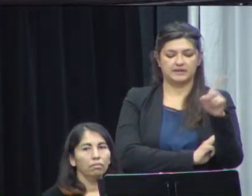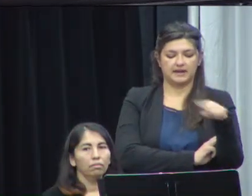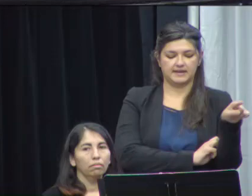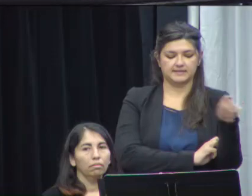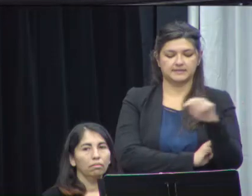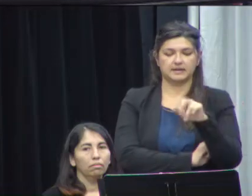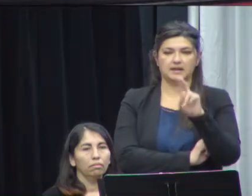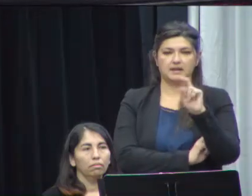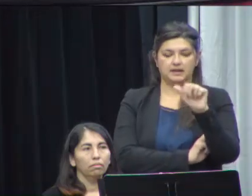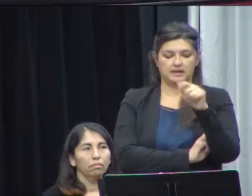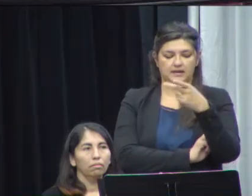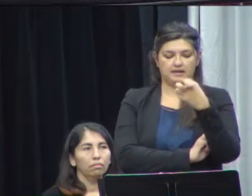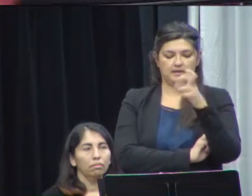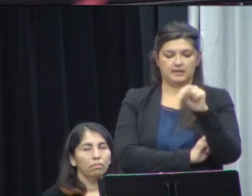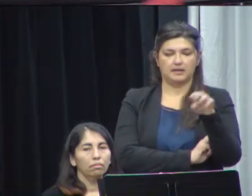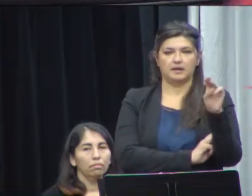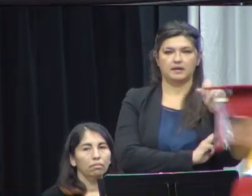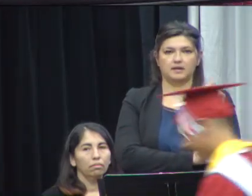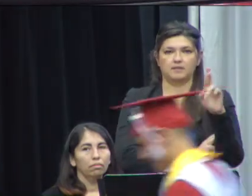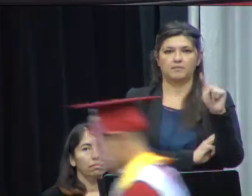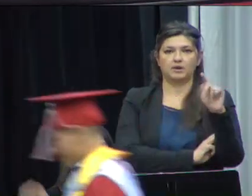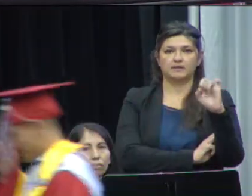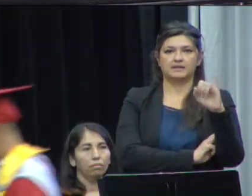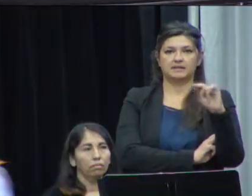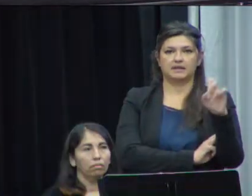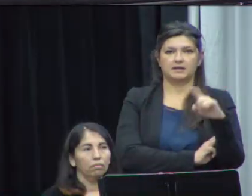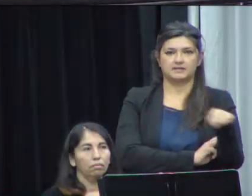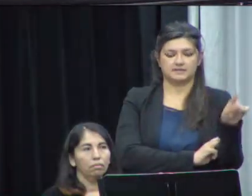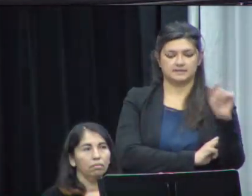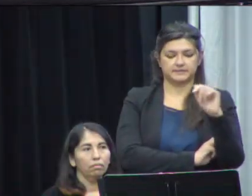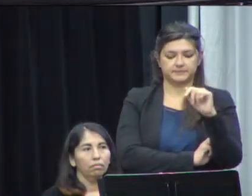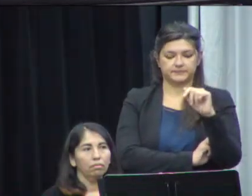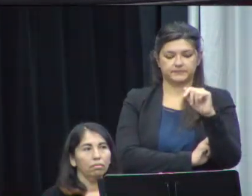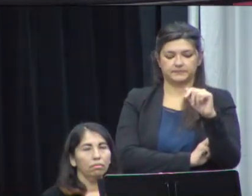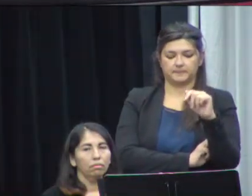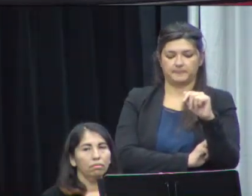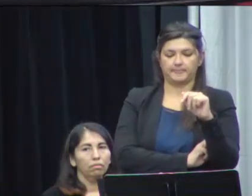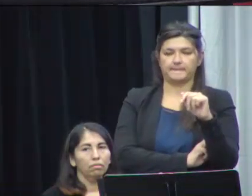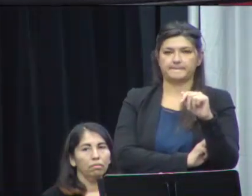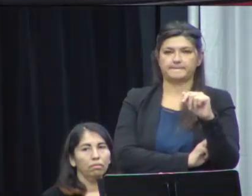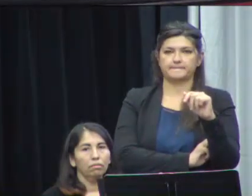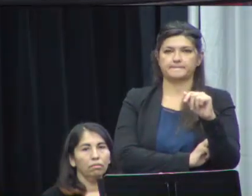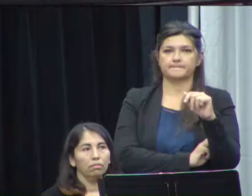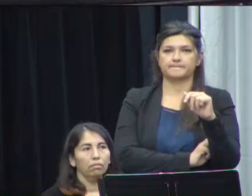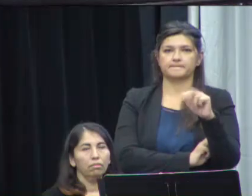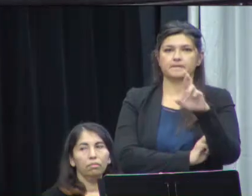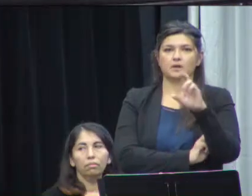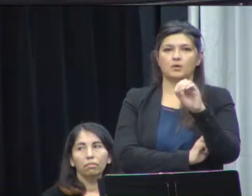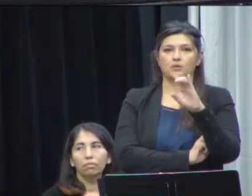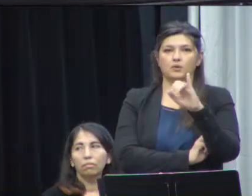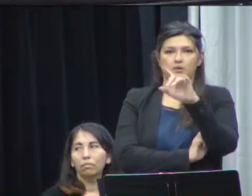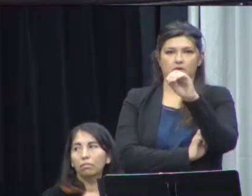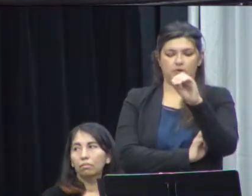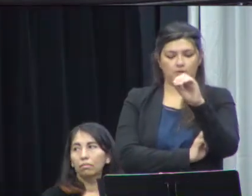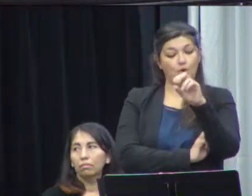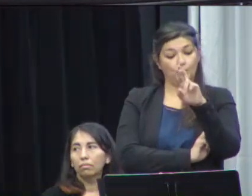Nathan Martinez. (audience applauds) Rosillo Adriana Martinez.